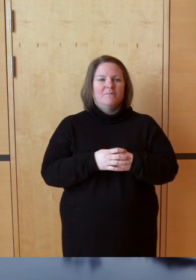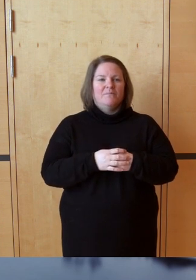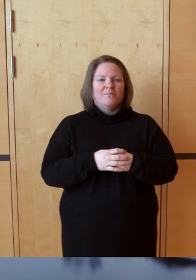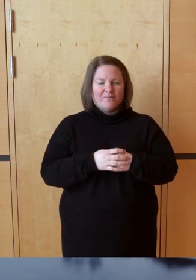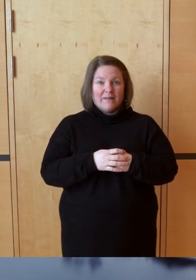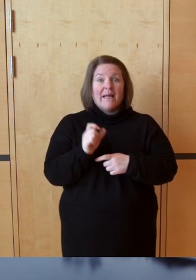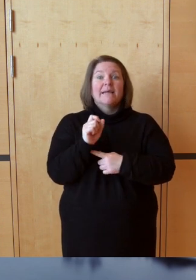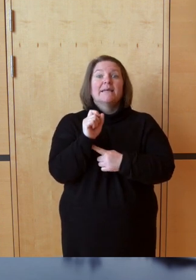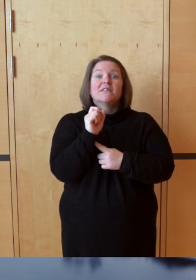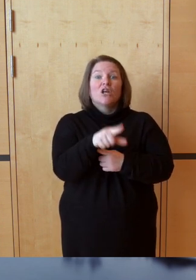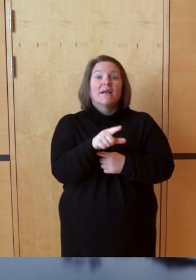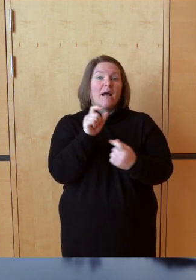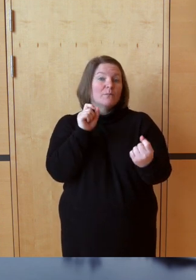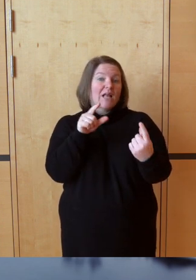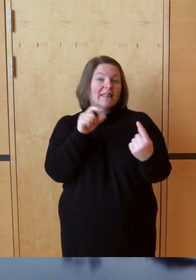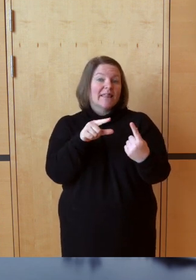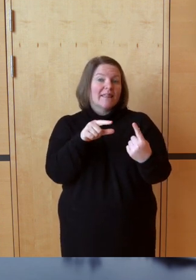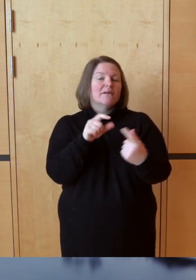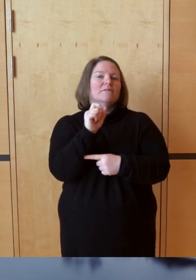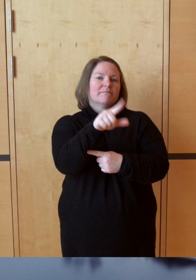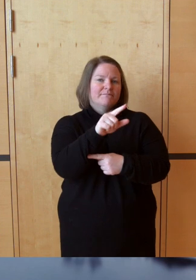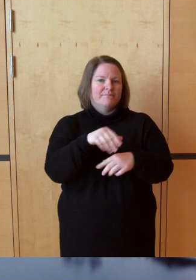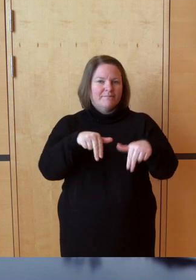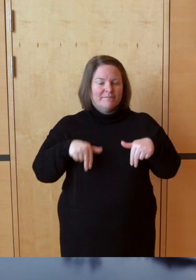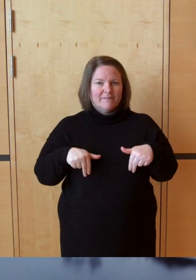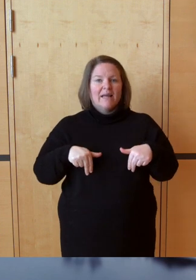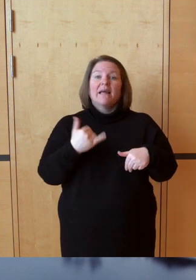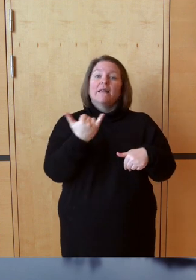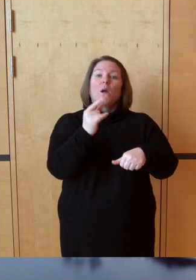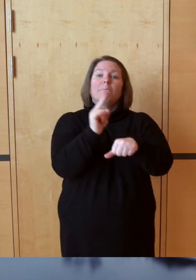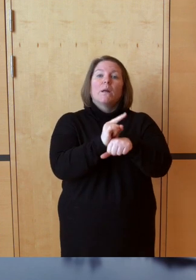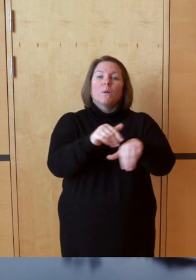Försäkringar på chatten då känner du möte tio minuter för en bensträckare